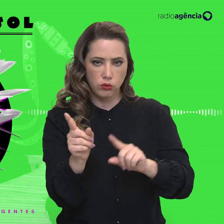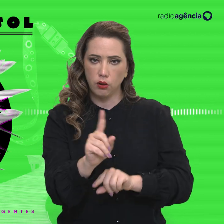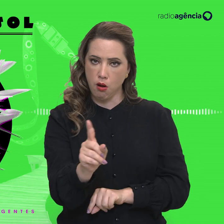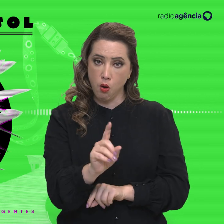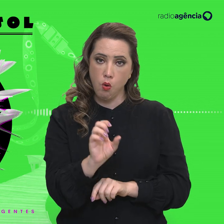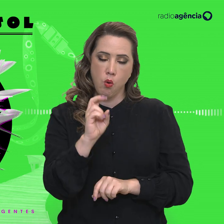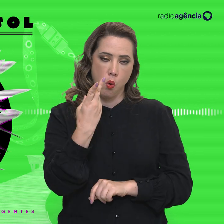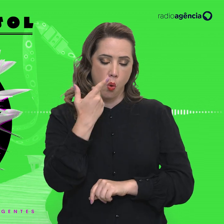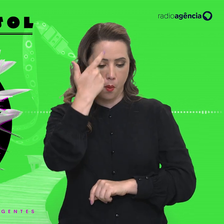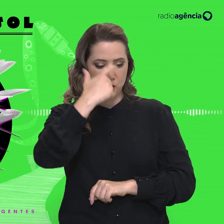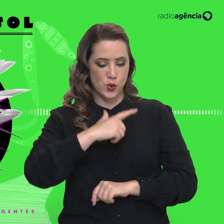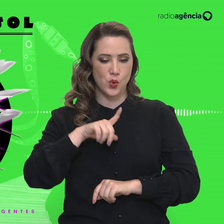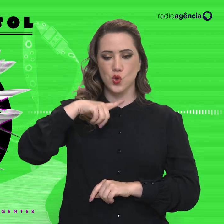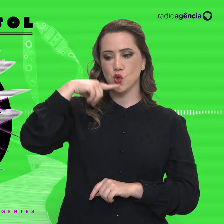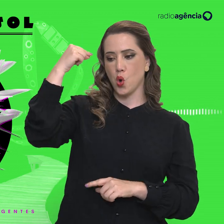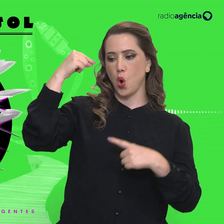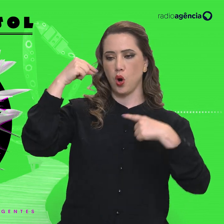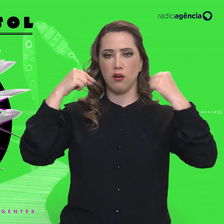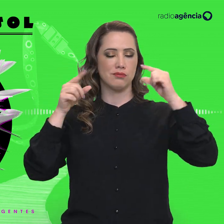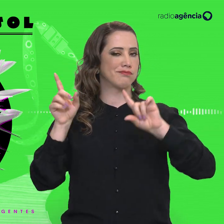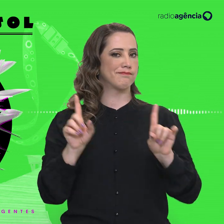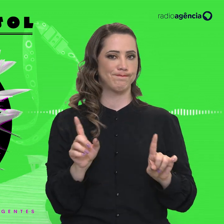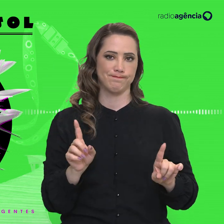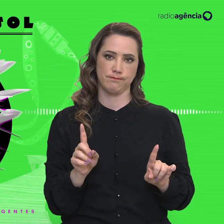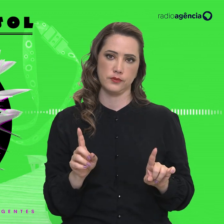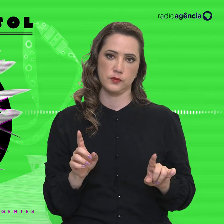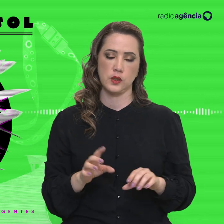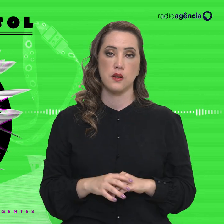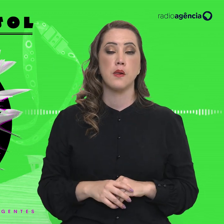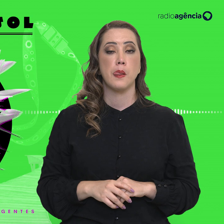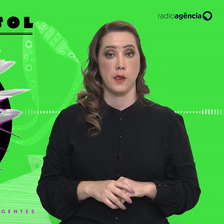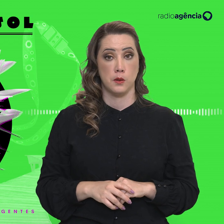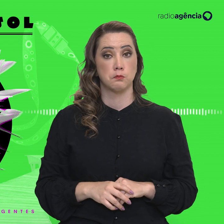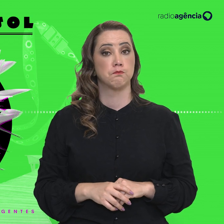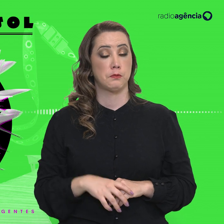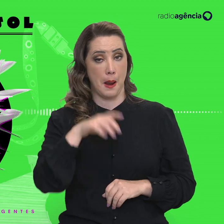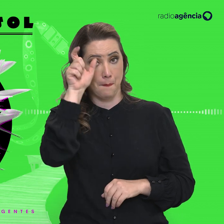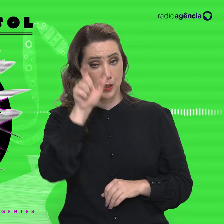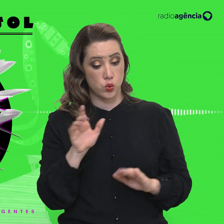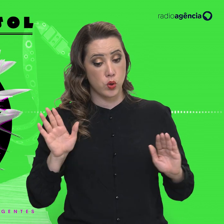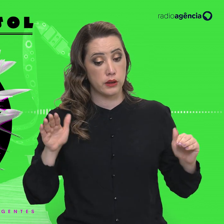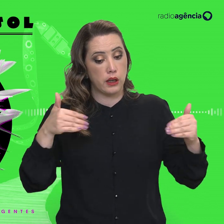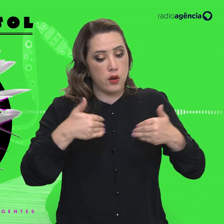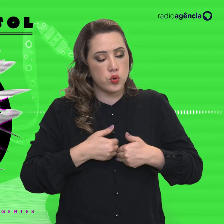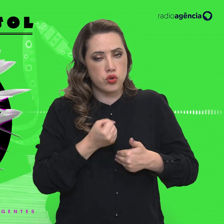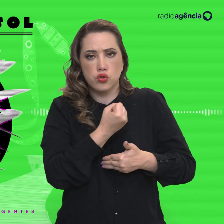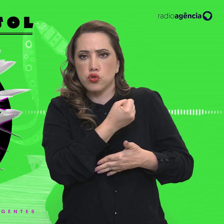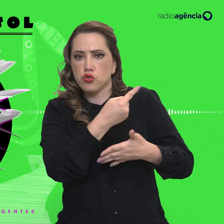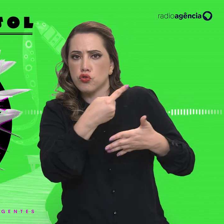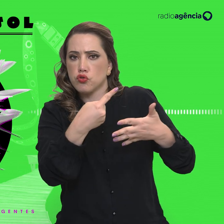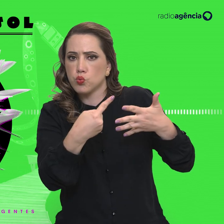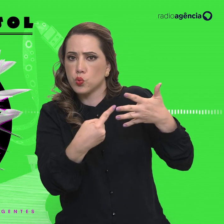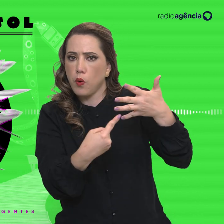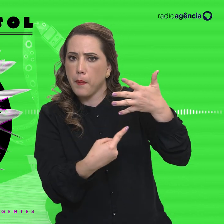ser escolhida como o áudio de uma série de streaming. [comando da Netflix] [Patrícia] O Transtorno do Espectro Autista (TEA) tem várias subdivisões na Classificação